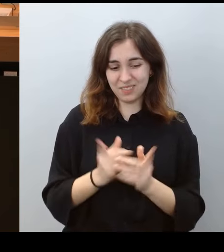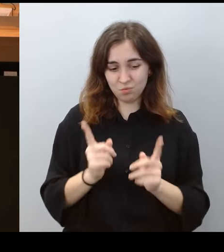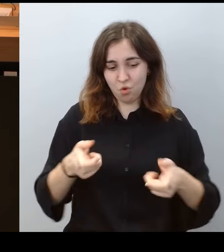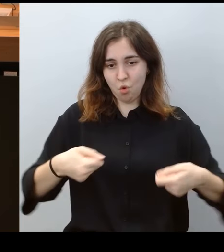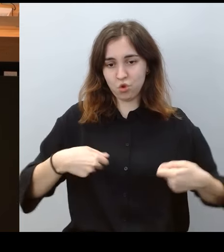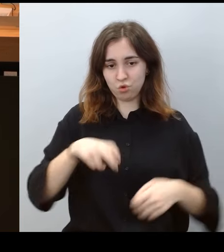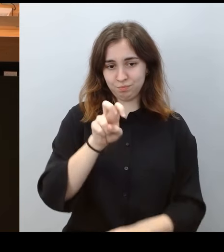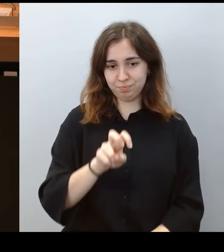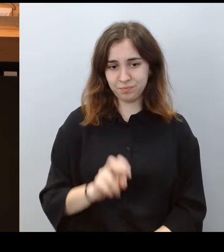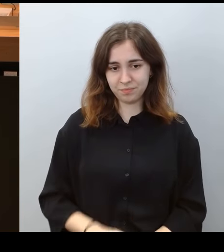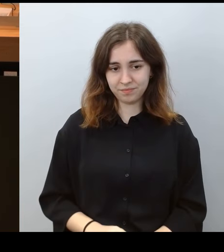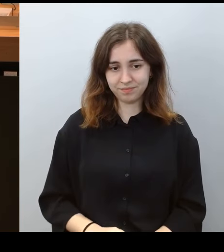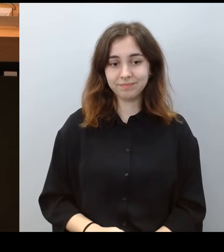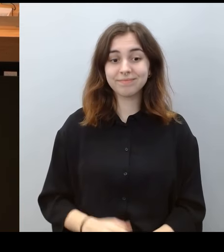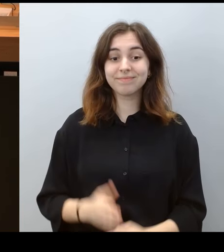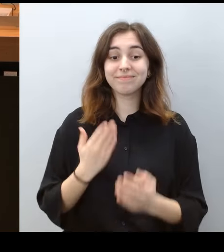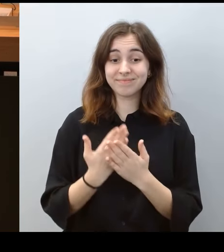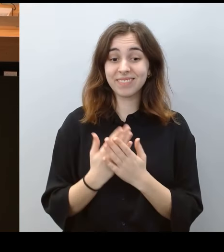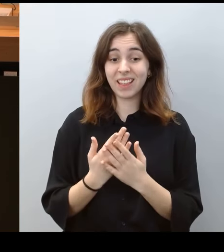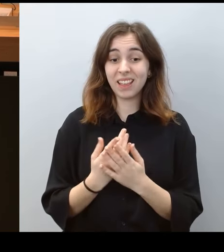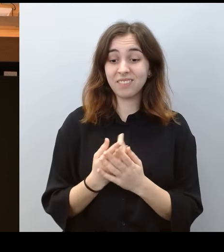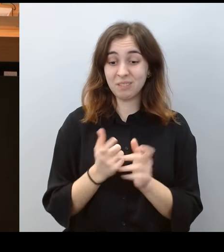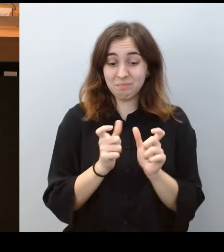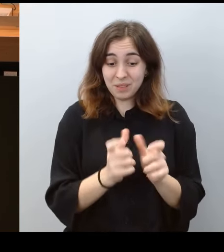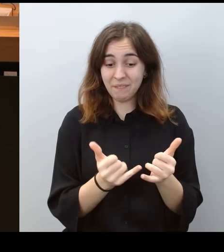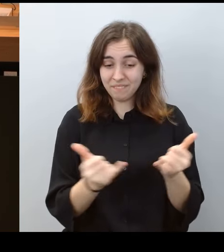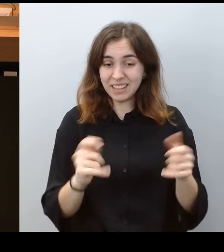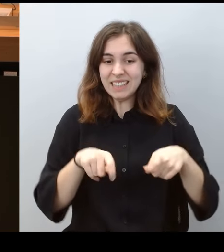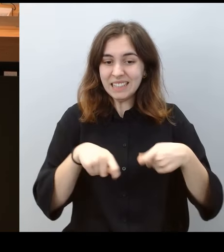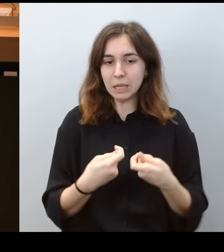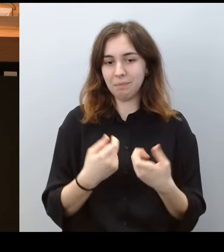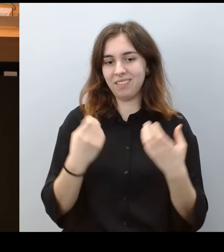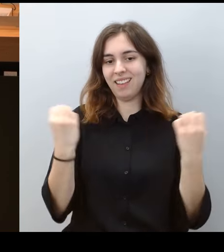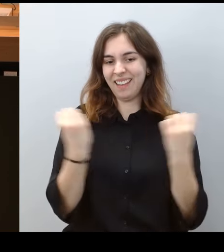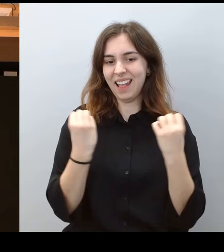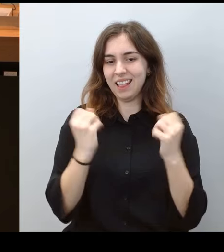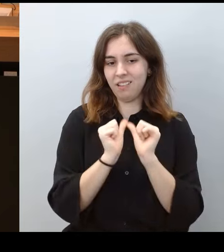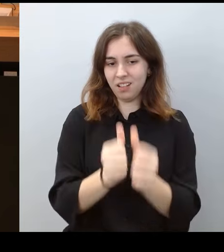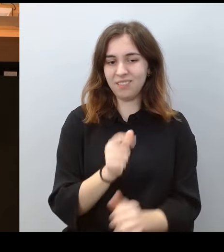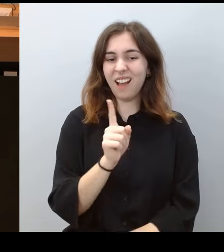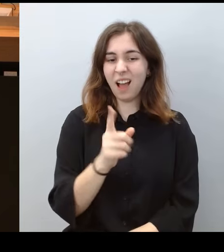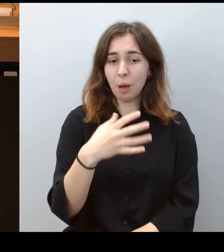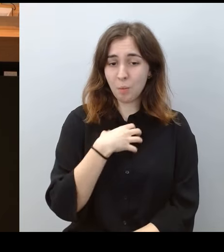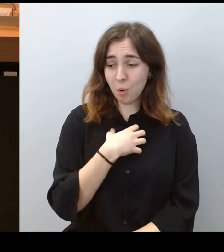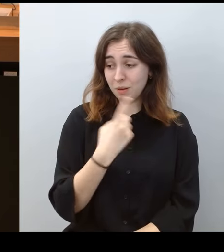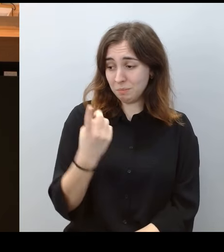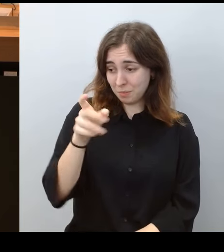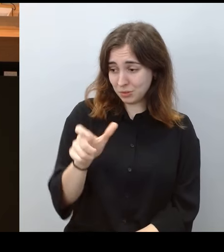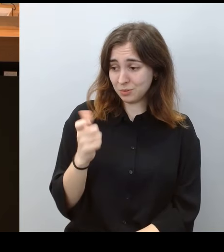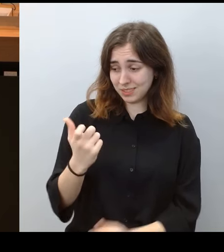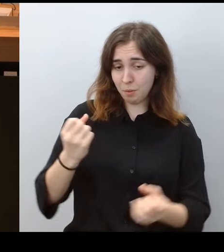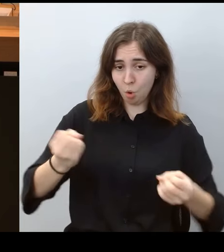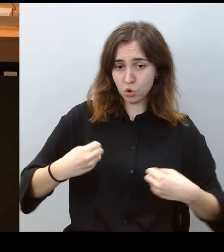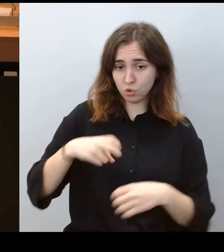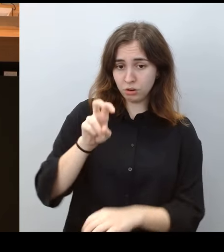es in Berlin die Kältehilfe. Aber diejenigen von Ihnen, die an den Rollstuhl gebunden sind, sind hiervon größtenteils ausgeschlossen,